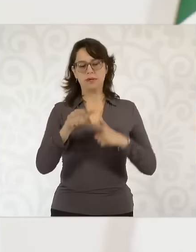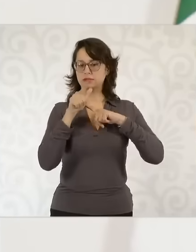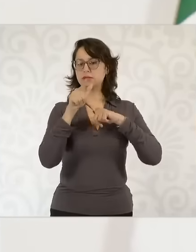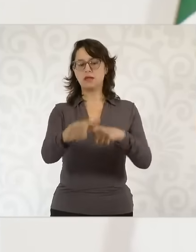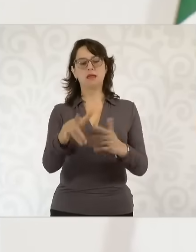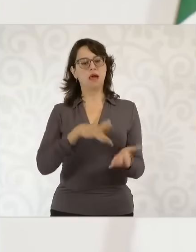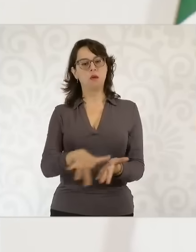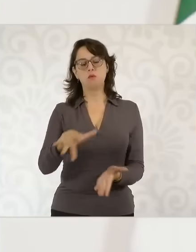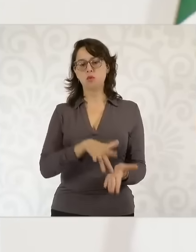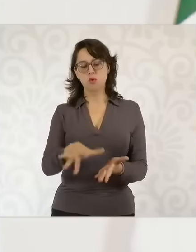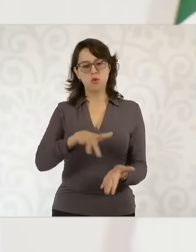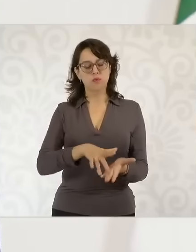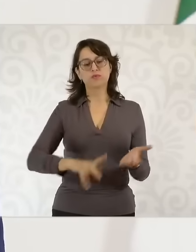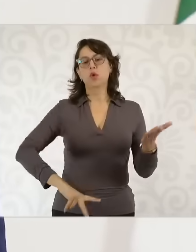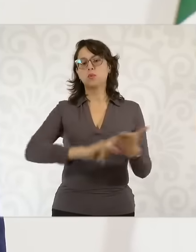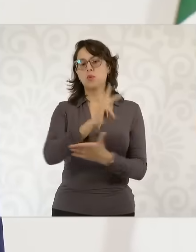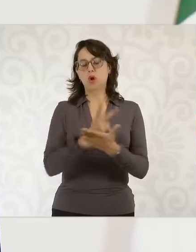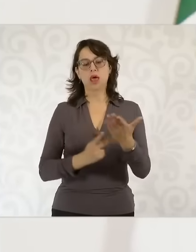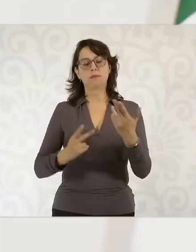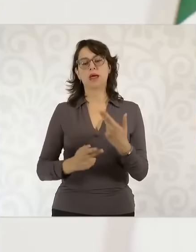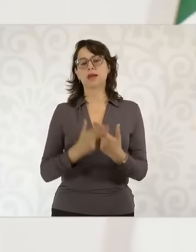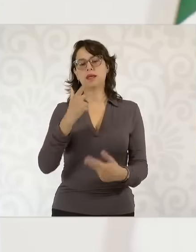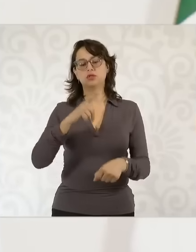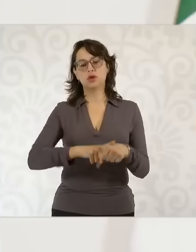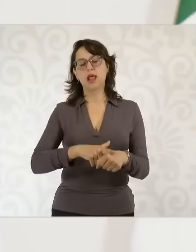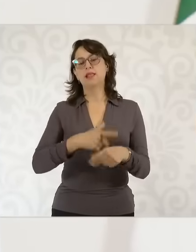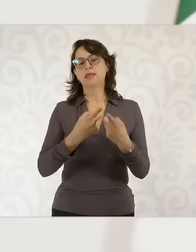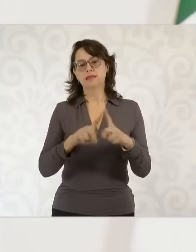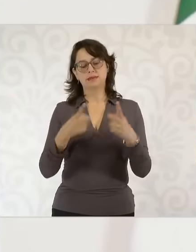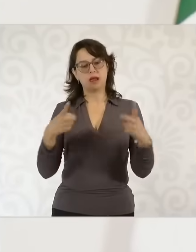apoyar el programa nacional de desarrollo y todas las iniciativas que se están planteando